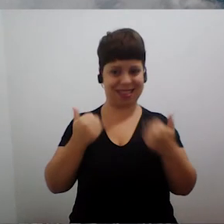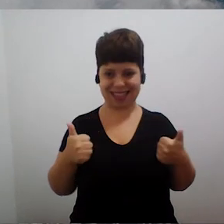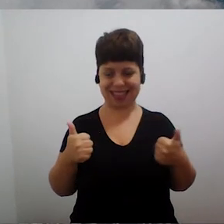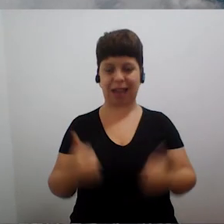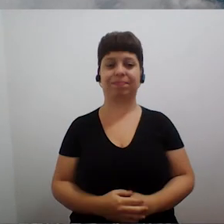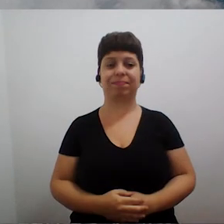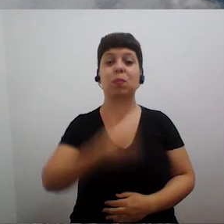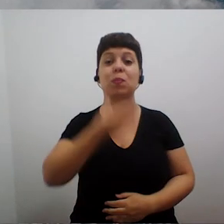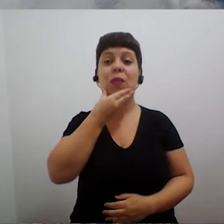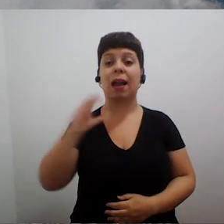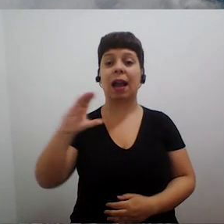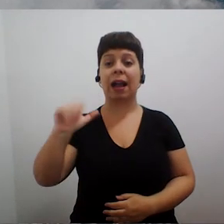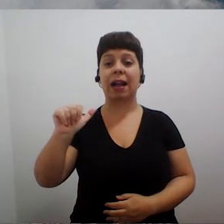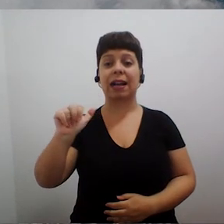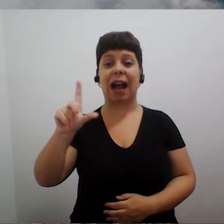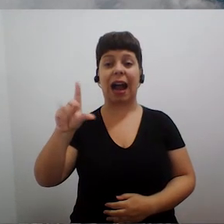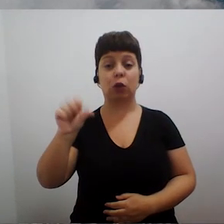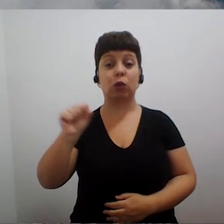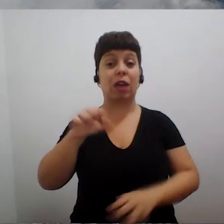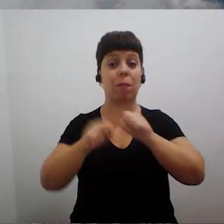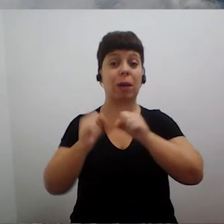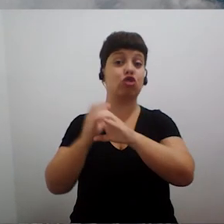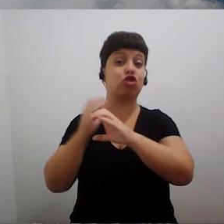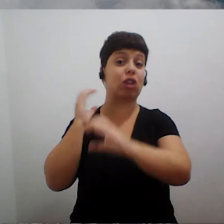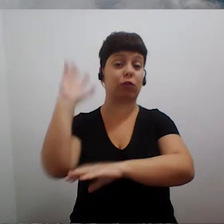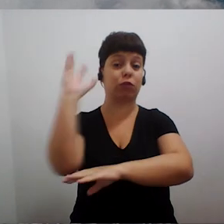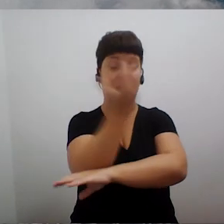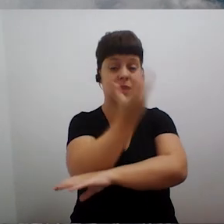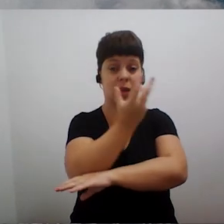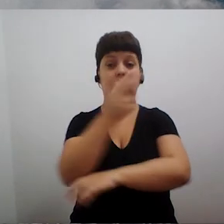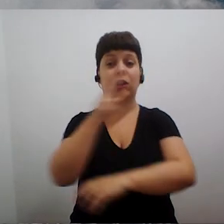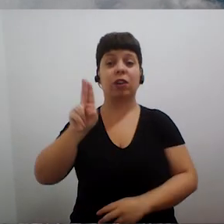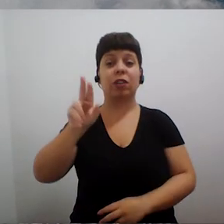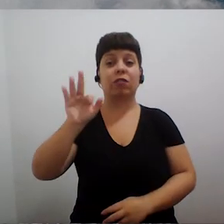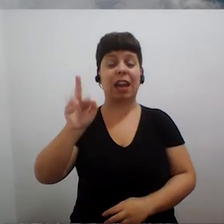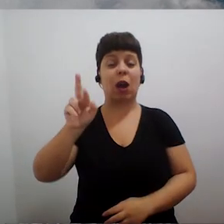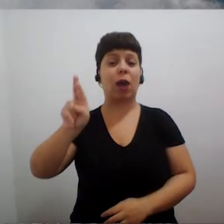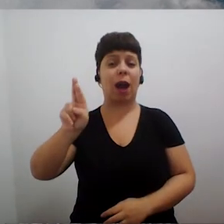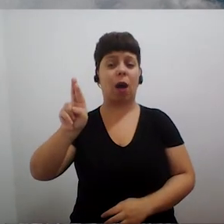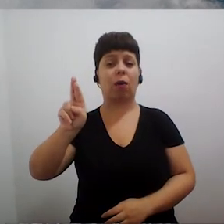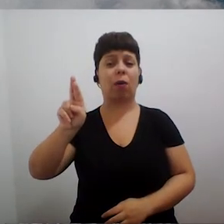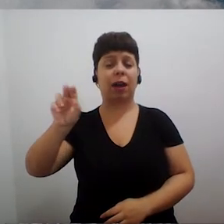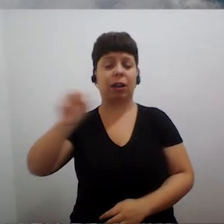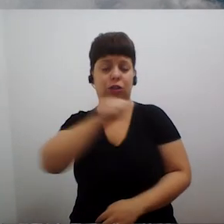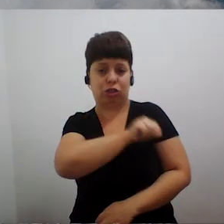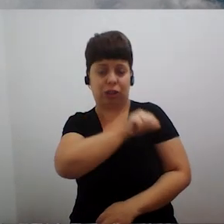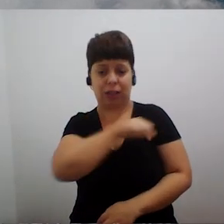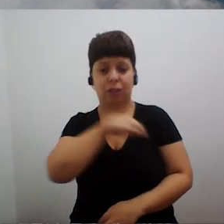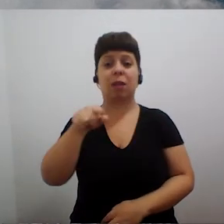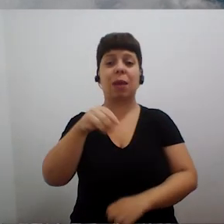Carlos Vicente é engenheiro florestal pela Universidade Federal Rural do Rio de Janeiro e possui MBA em Gestão de Recursos Naturais